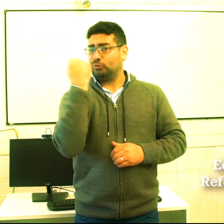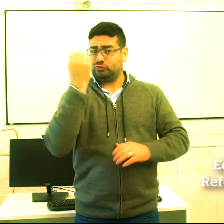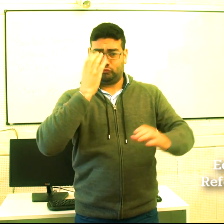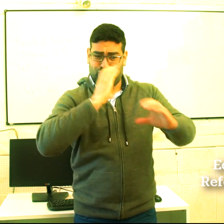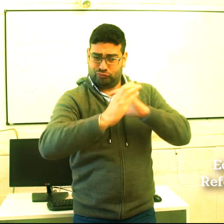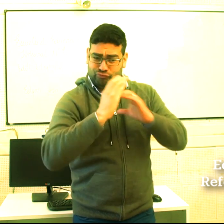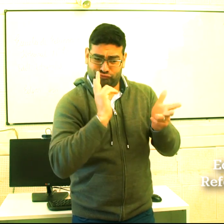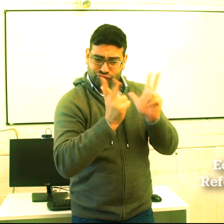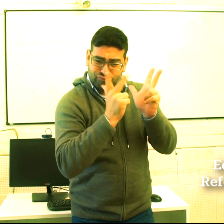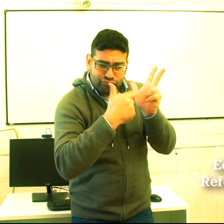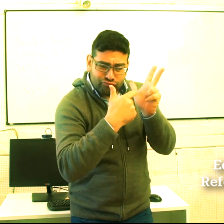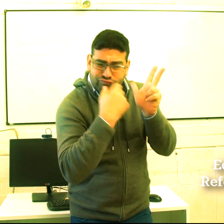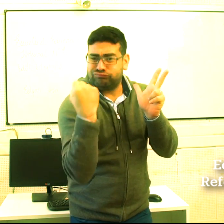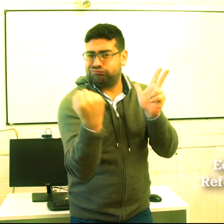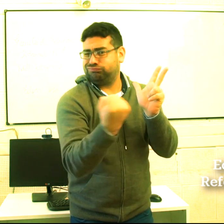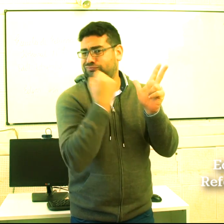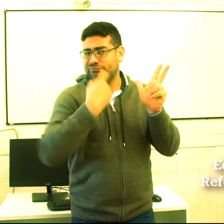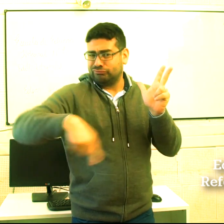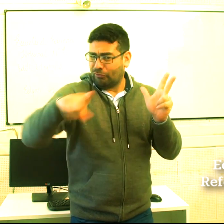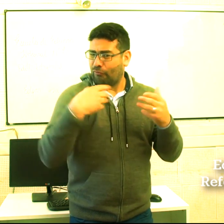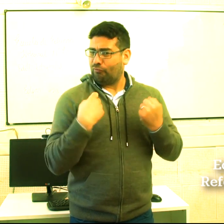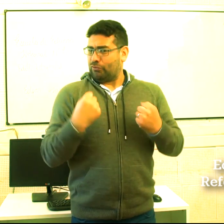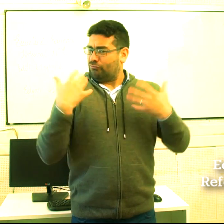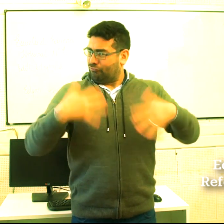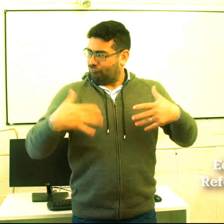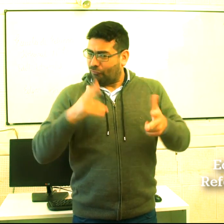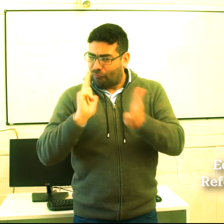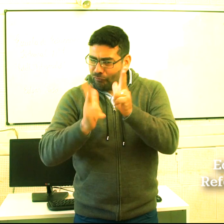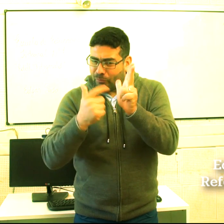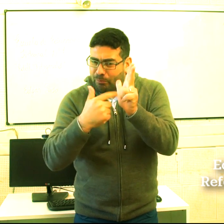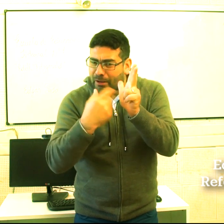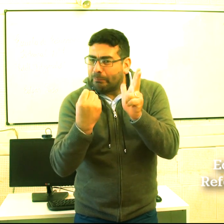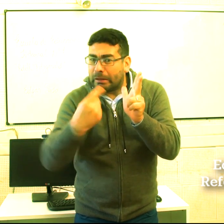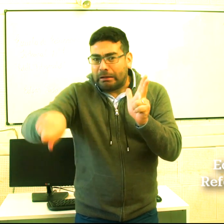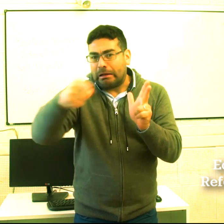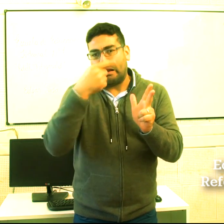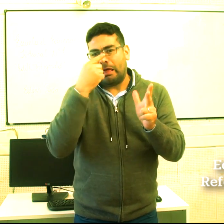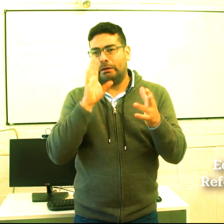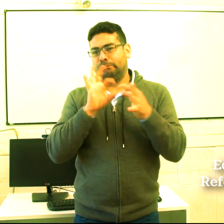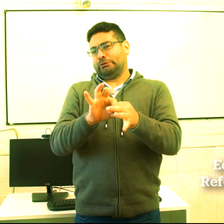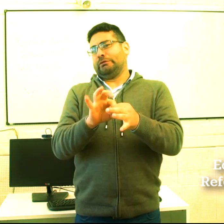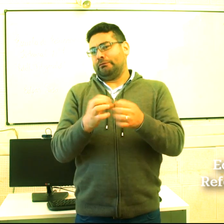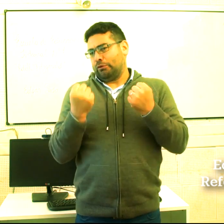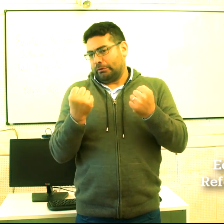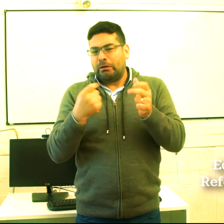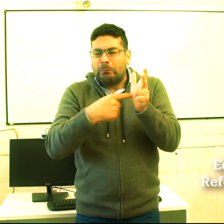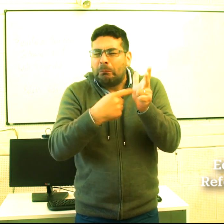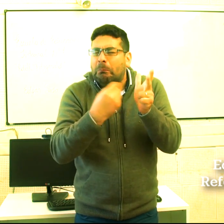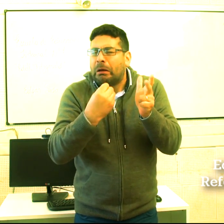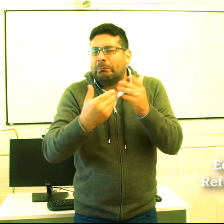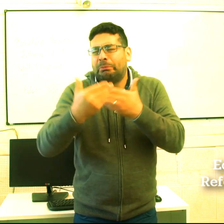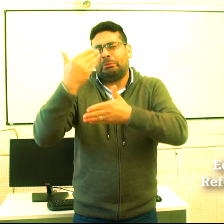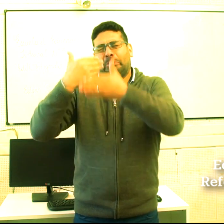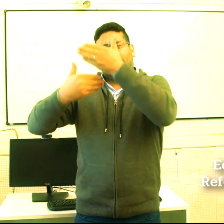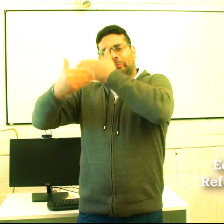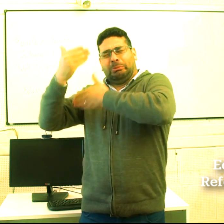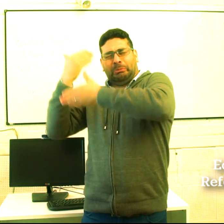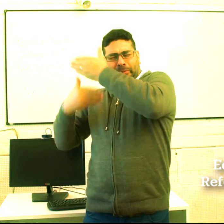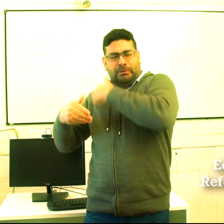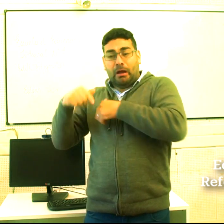es muy importante para la comunicación de los sordos en lengua de señas. La lengua de señas nos fortalece, es interesante saber que sucedió en el pasado con la lengua de señas.